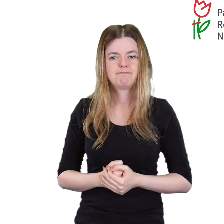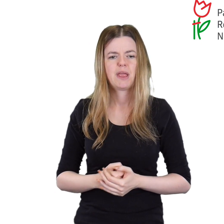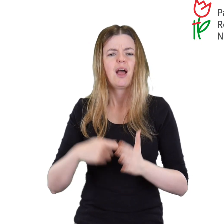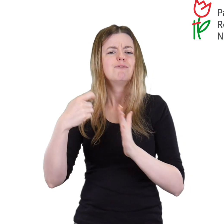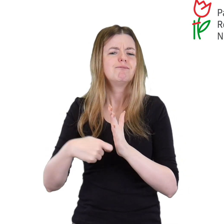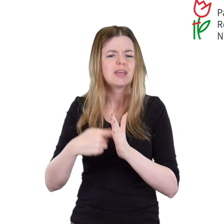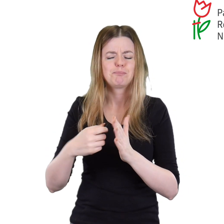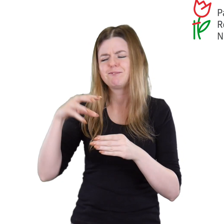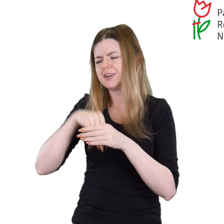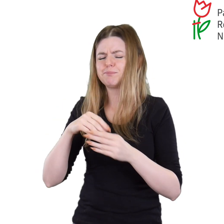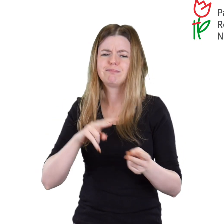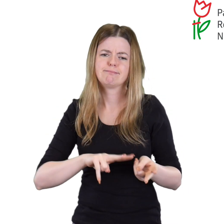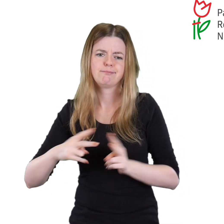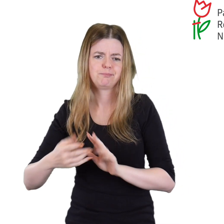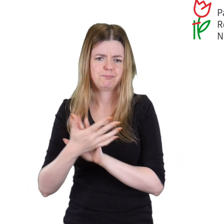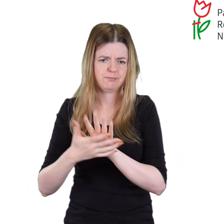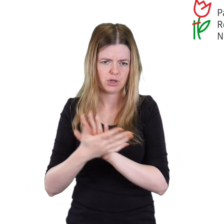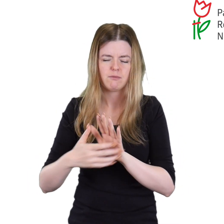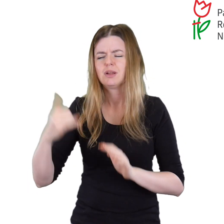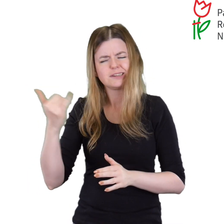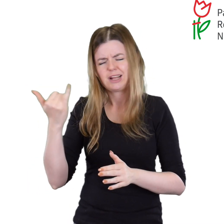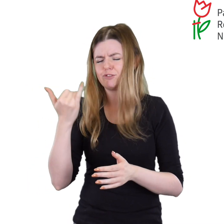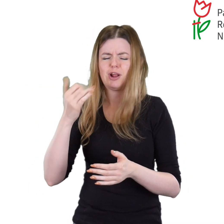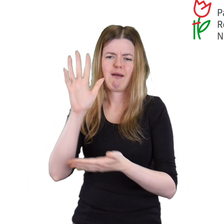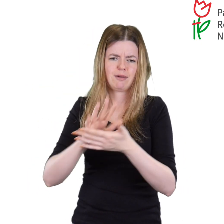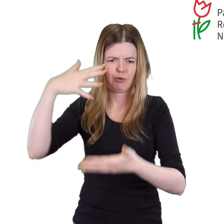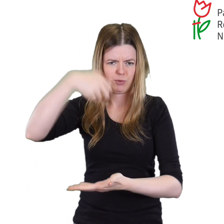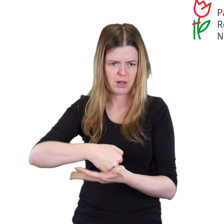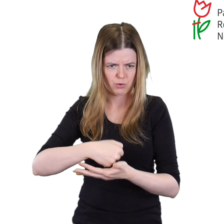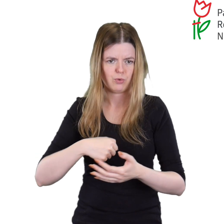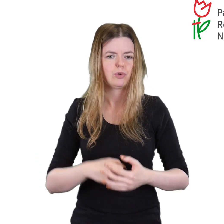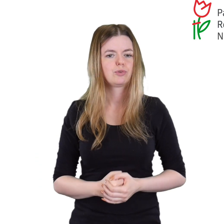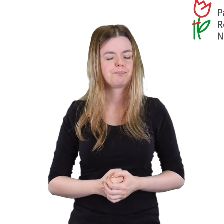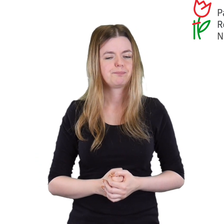Film z tłumaczeniem jest zawsze na końcu artykułu.